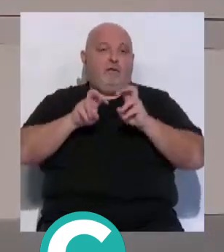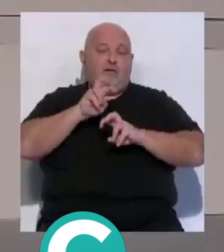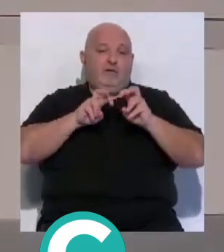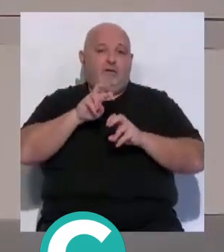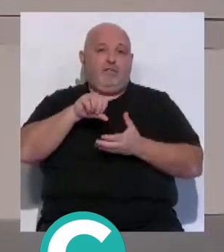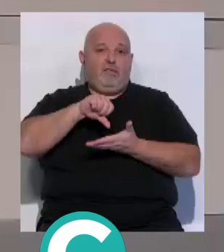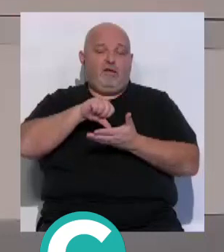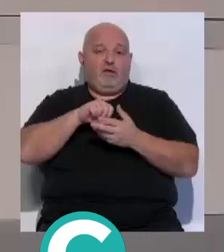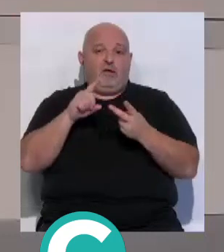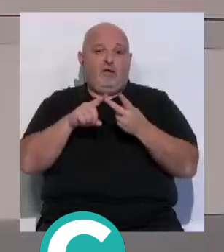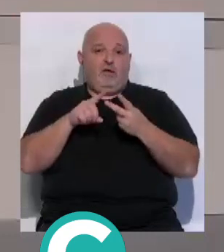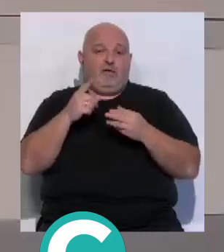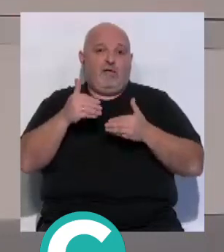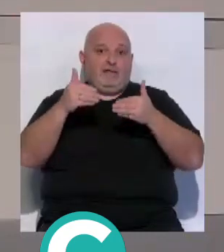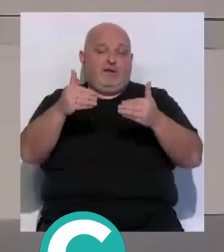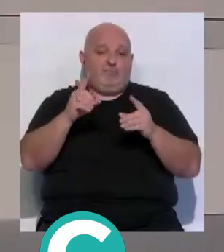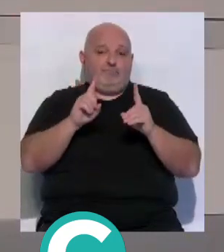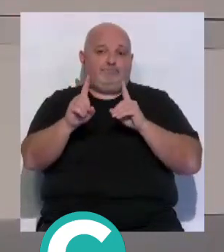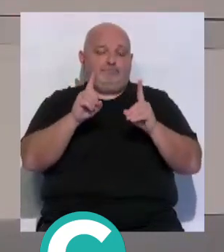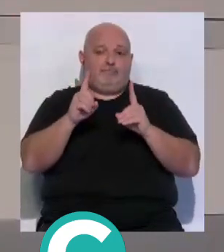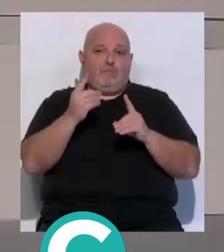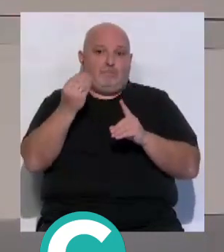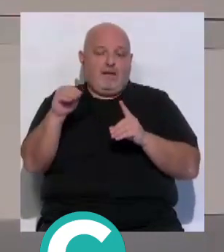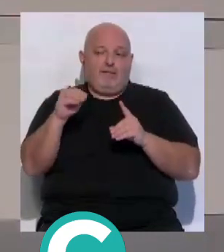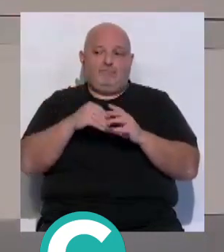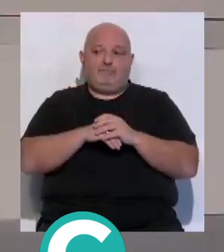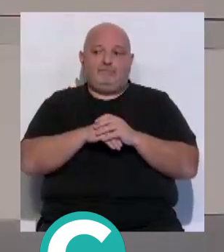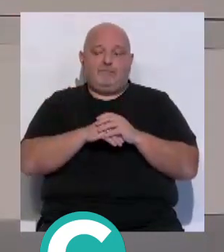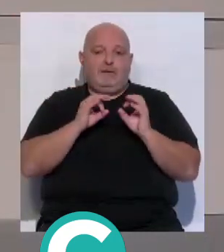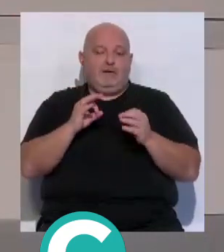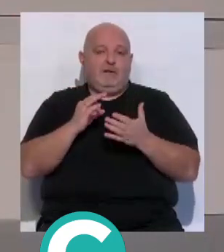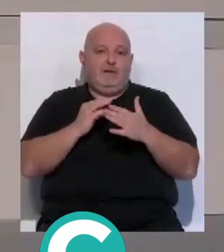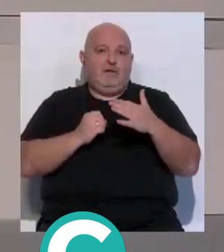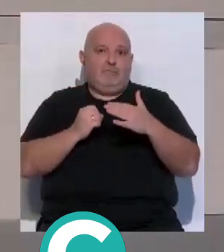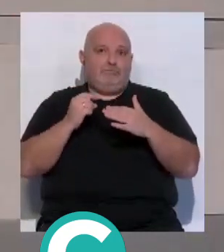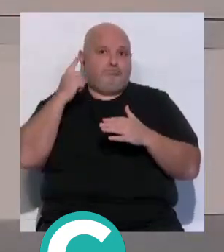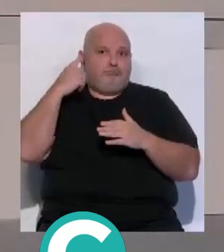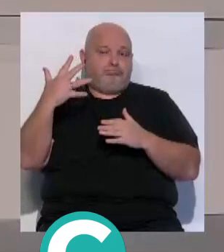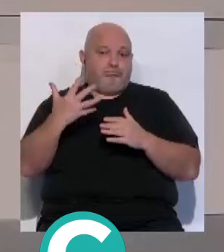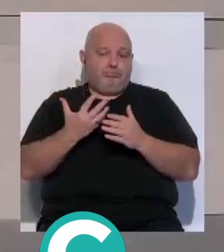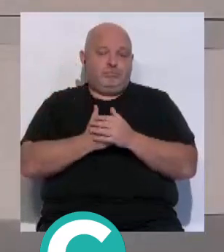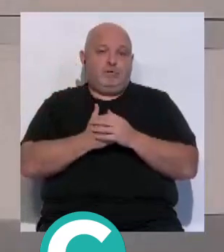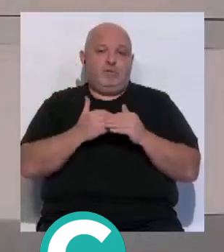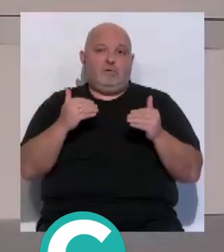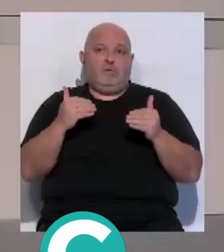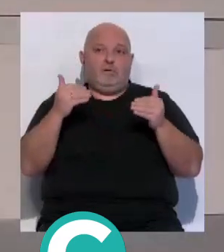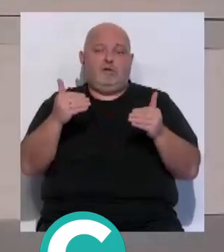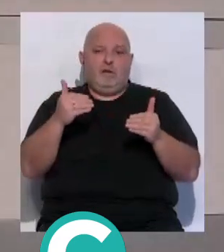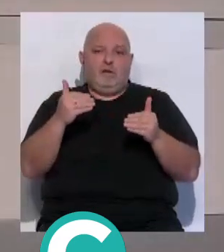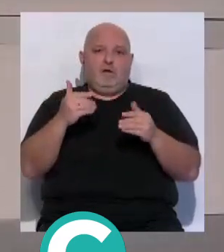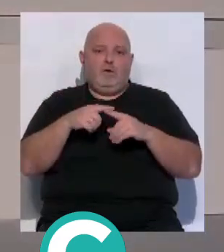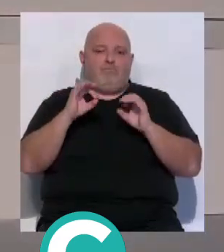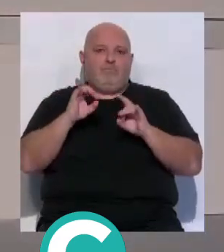central y de Un delantero centro tiene que ser top hablamos de un con jerarquía lo mismo que Gonzalo